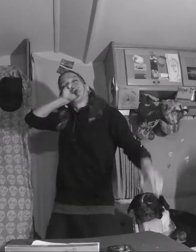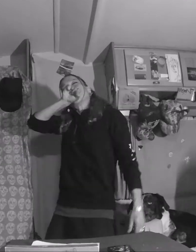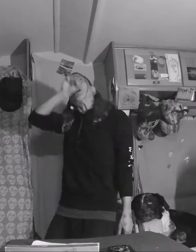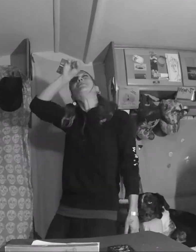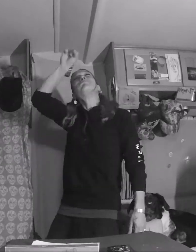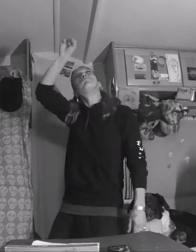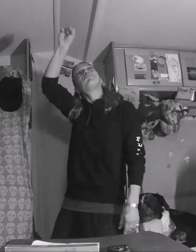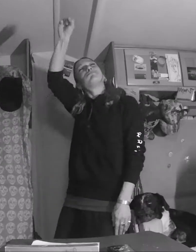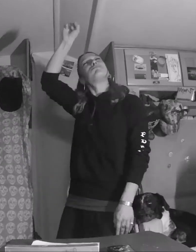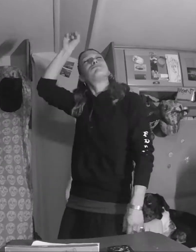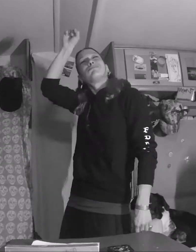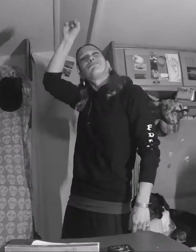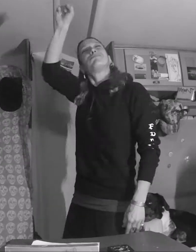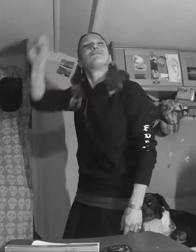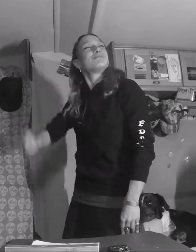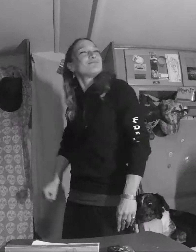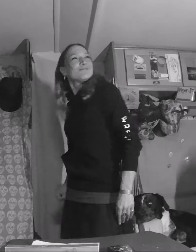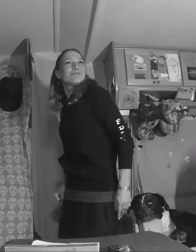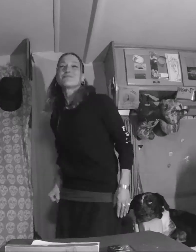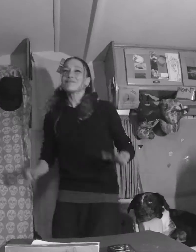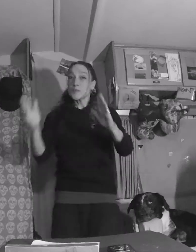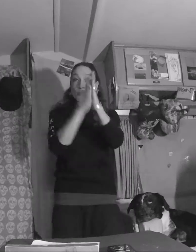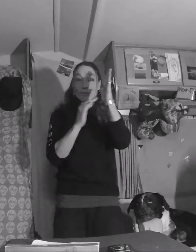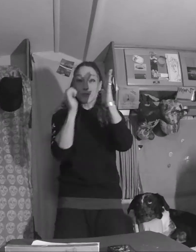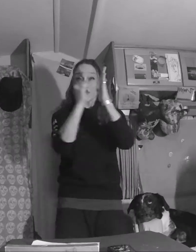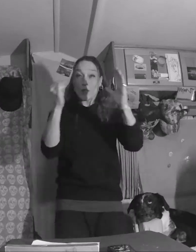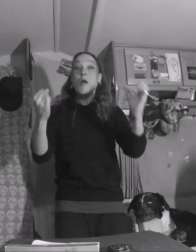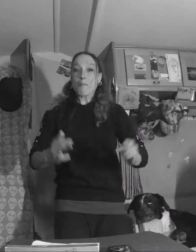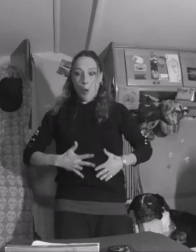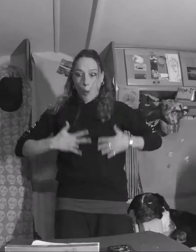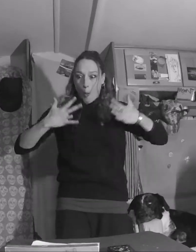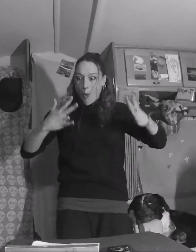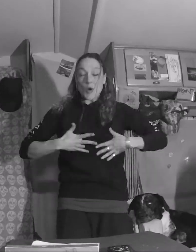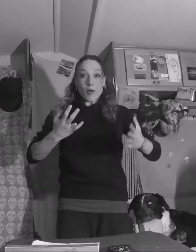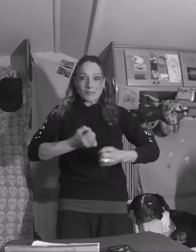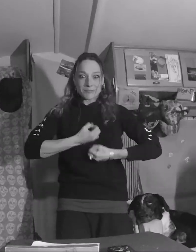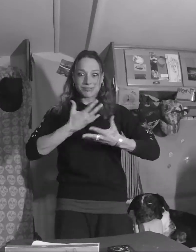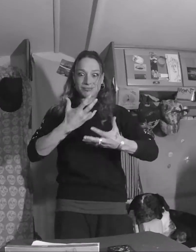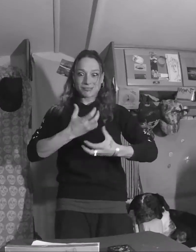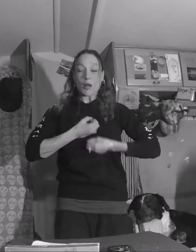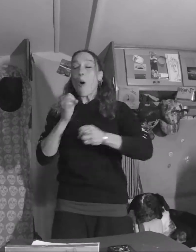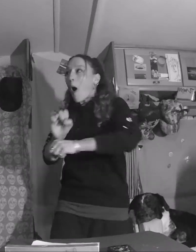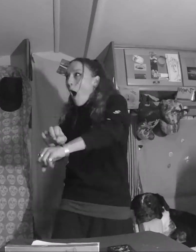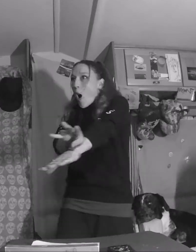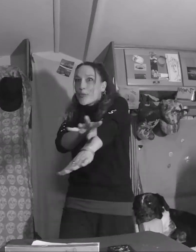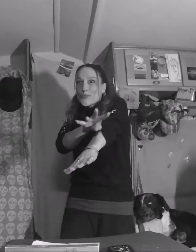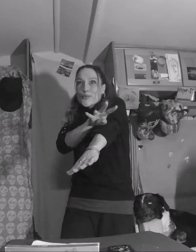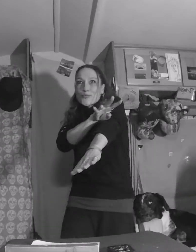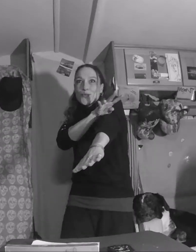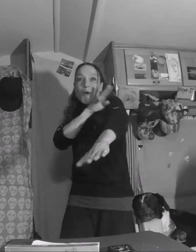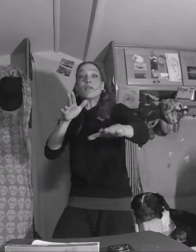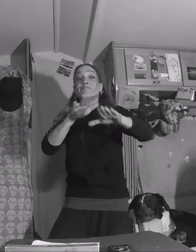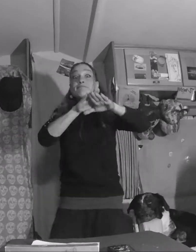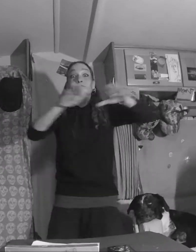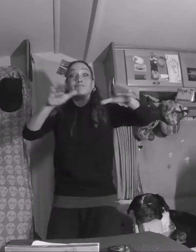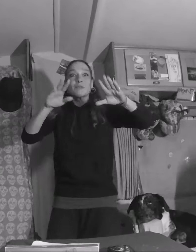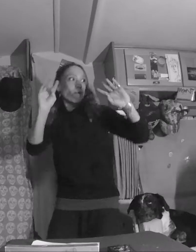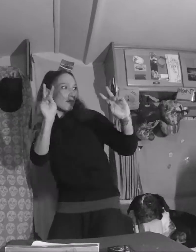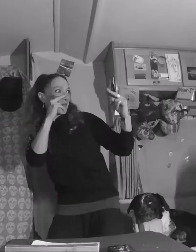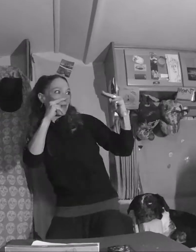ma passion....! Symbole de vibration, d'expression, de sensation! La scène c'est des regards